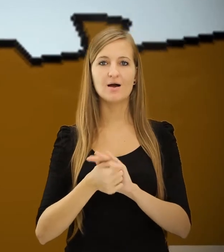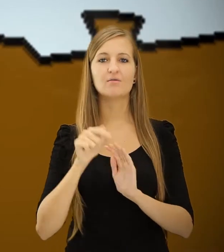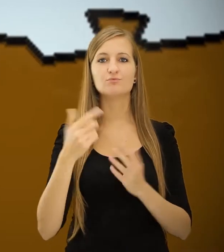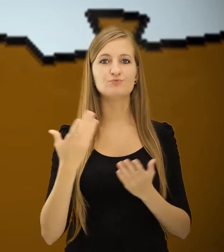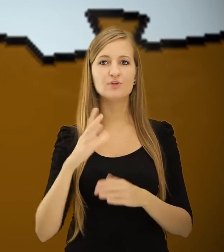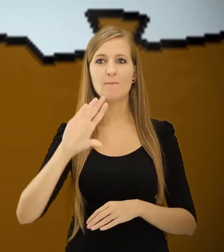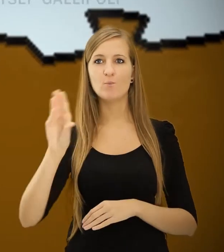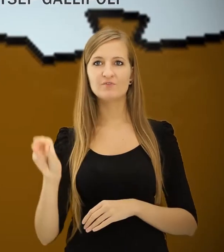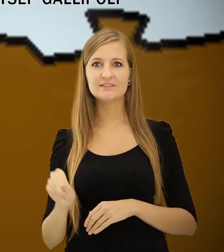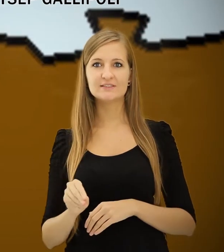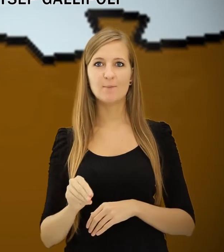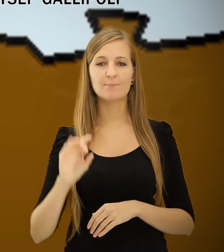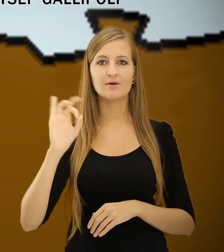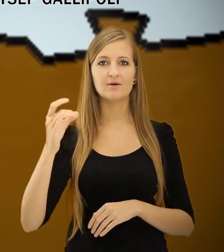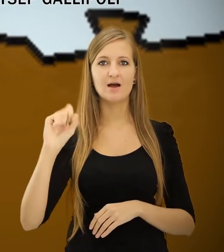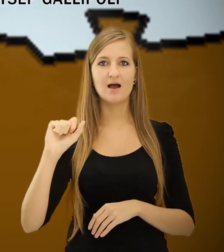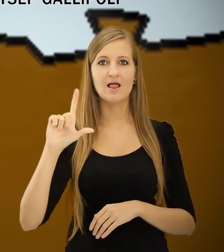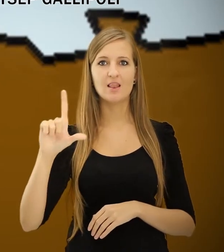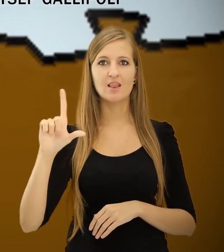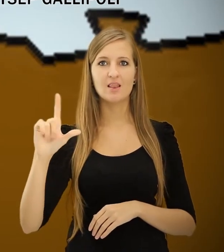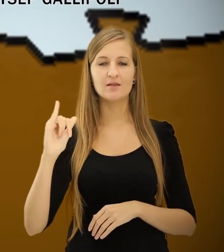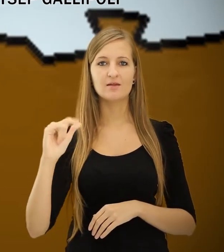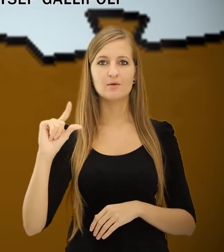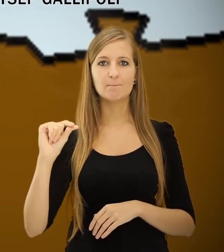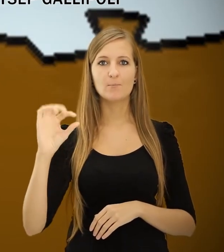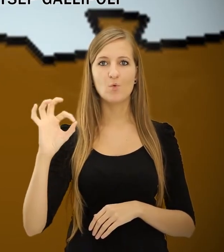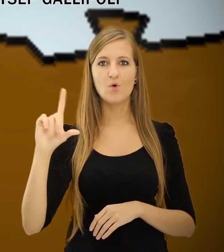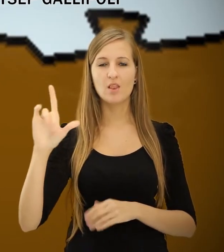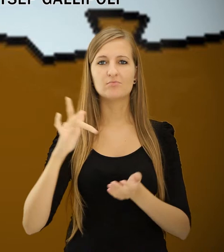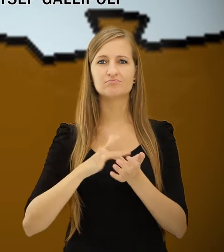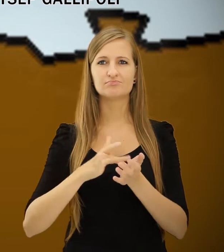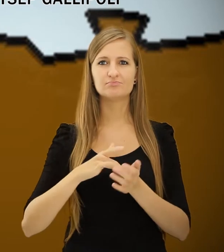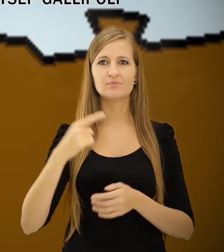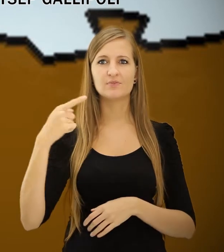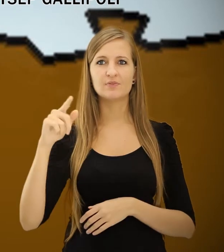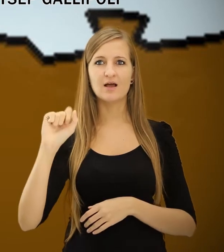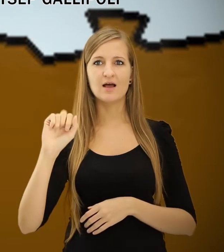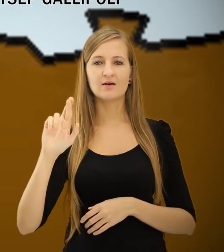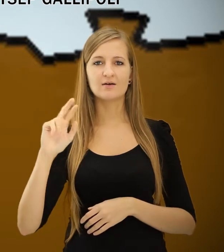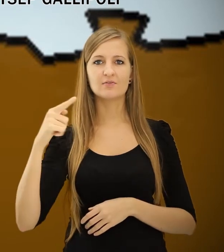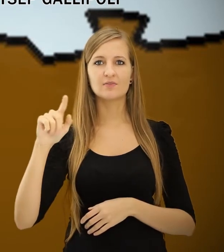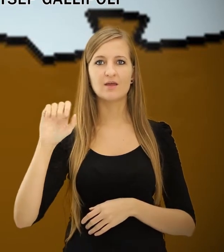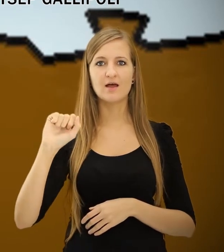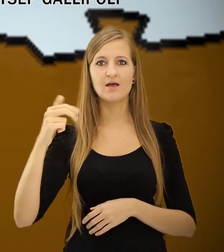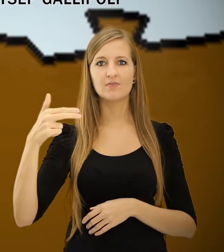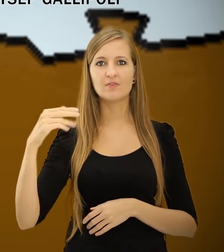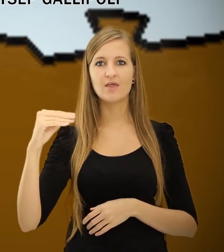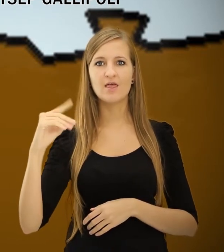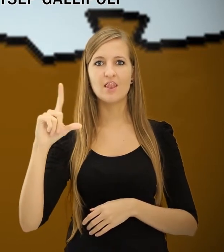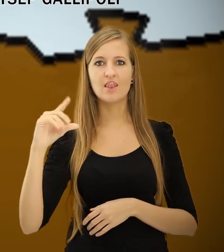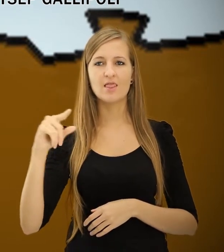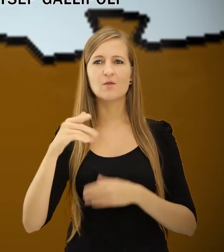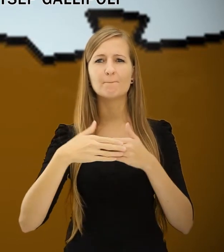desant wojsk na półwyspie Gallipoli w cieśninie Dardanele